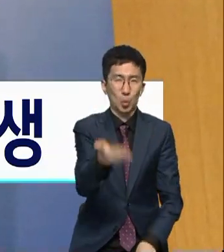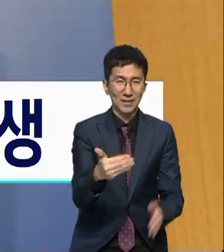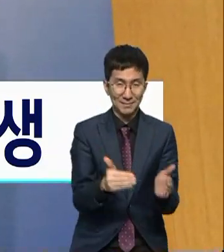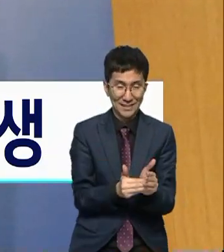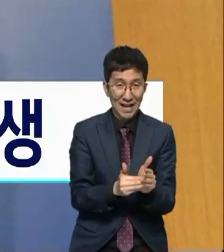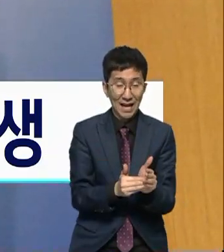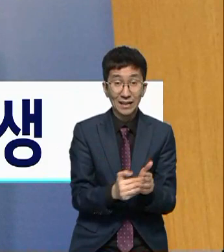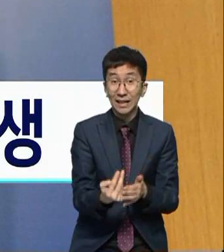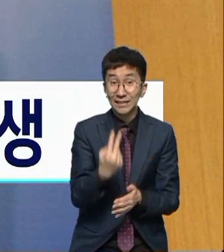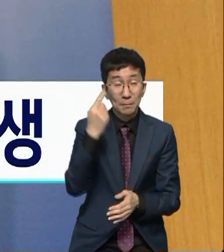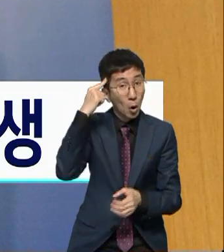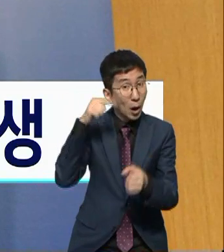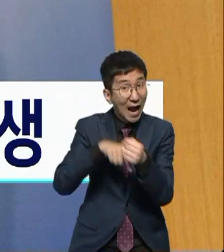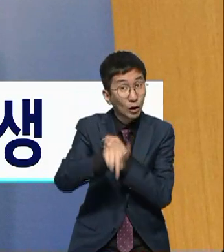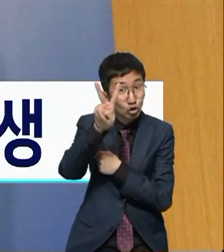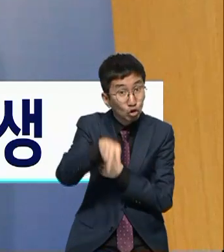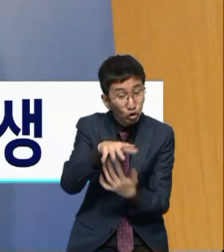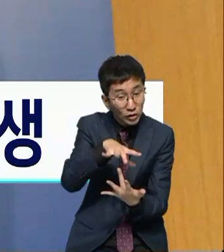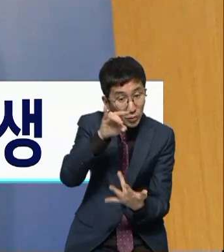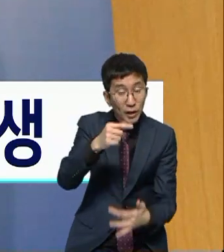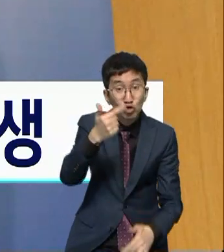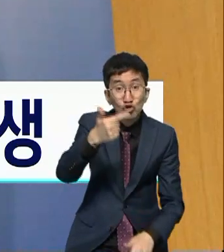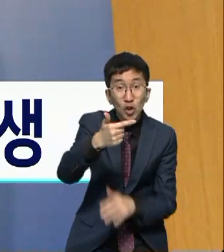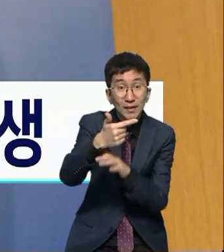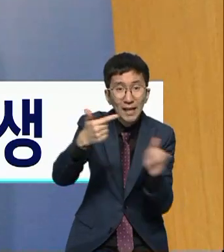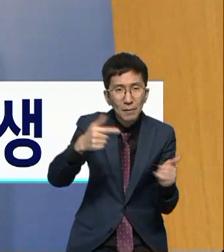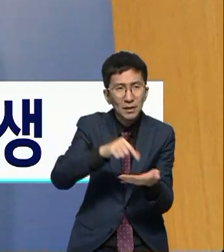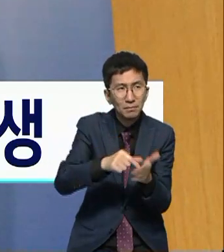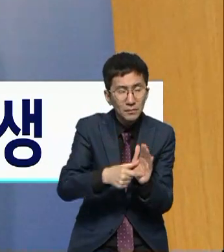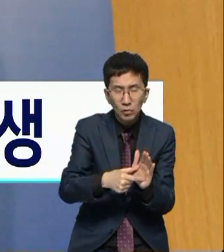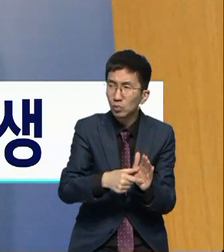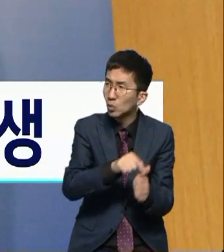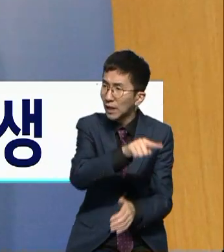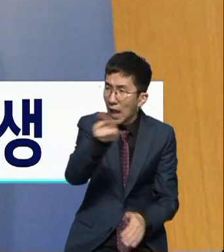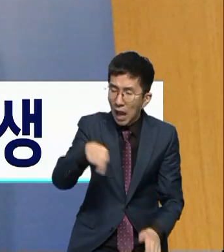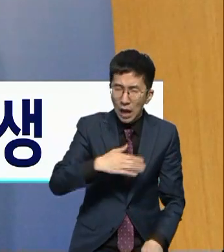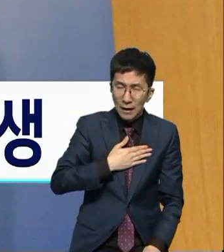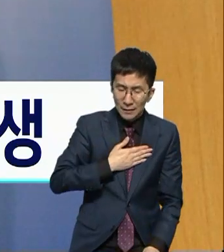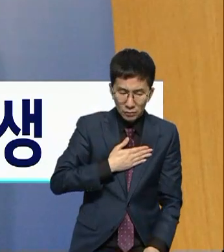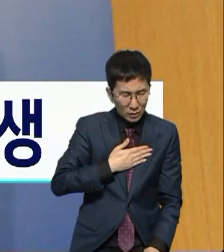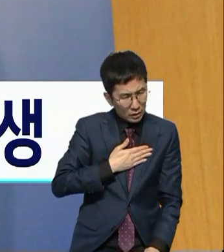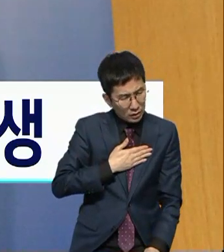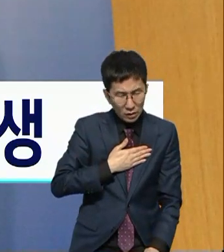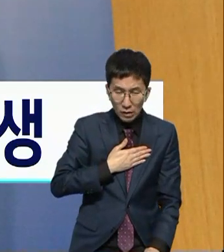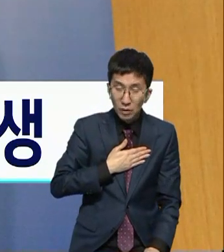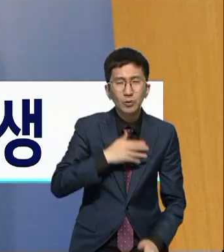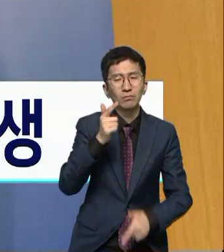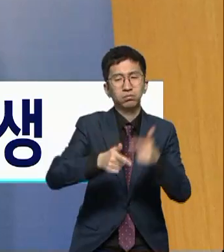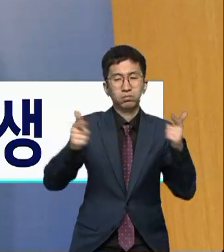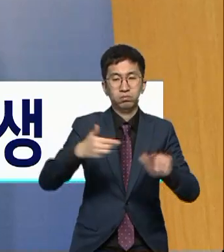생명과학2를 선택한 6천 명 넘는 수험생들의 희비는 엇갈렸습니다. 김경희 기자입니다.